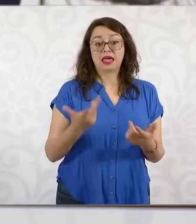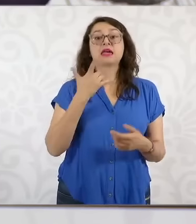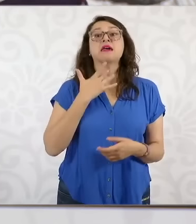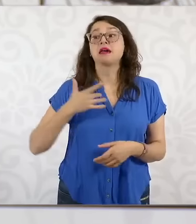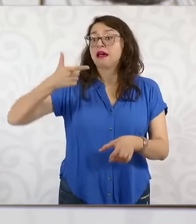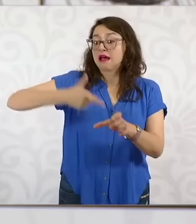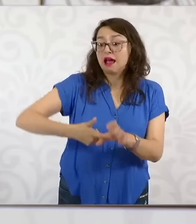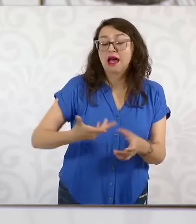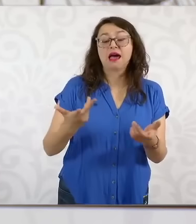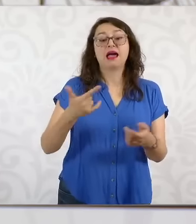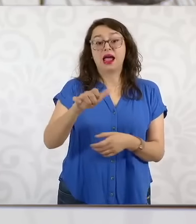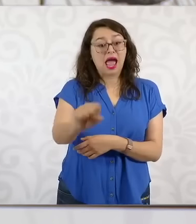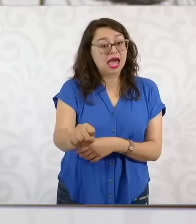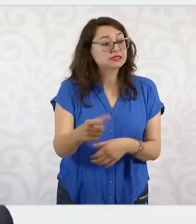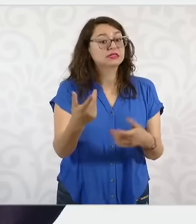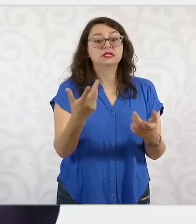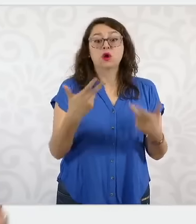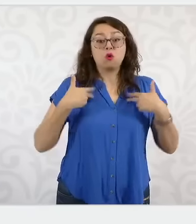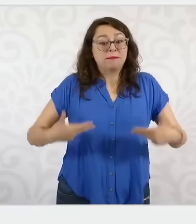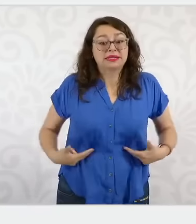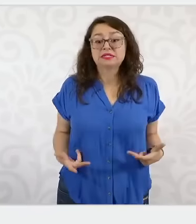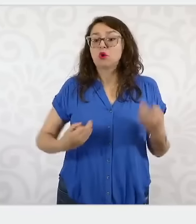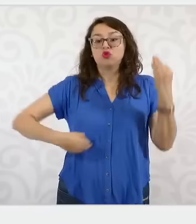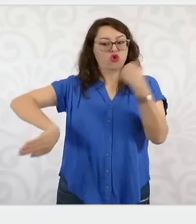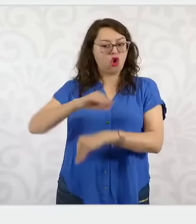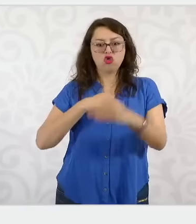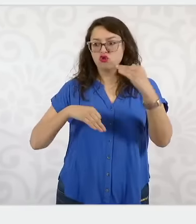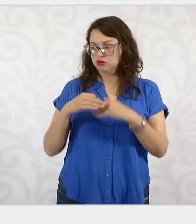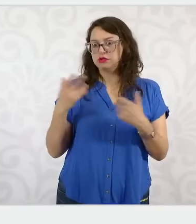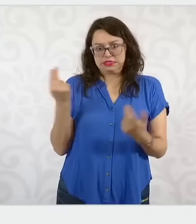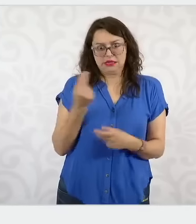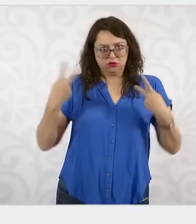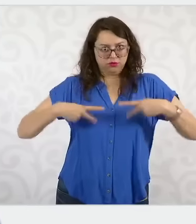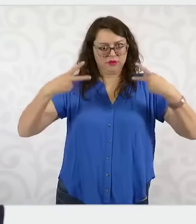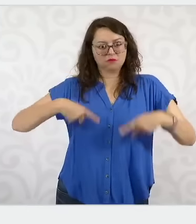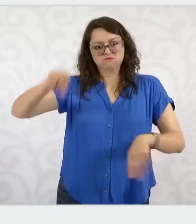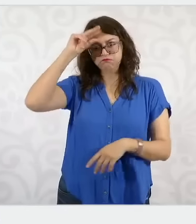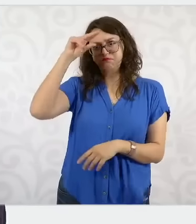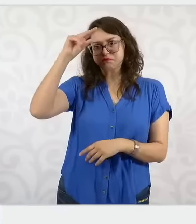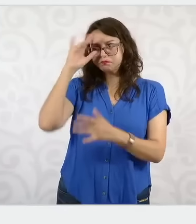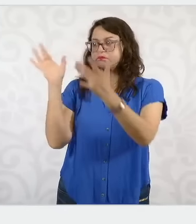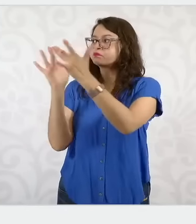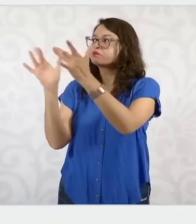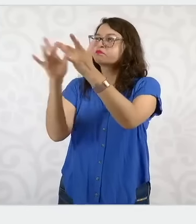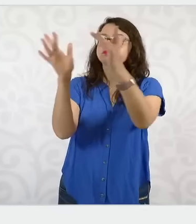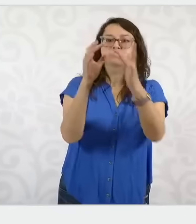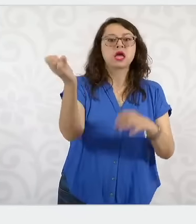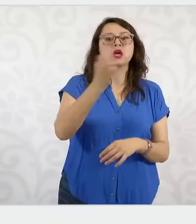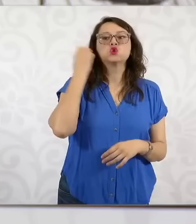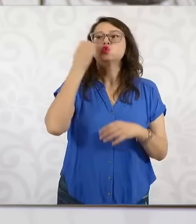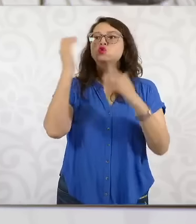México hasta el humanismo mexicano, todo. Hablamos con los académicos, hablamos con el rector de la